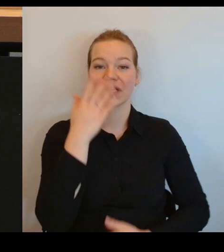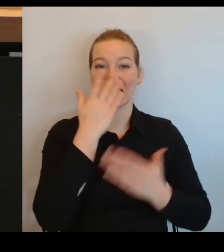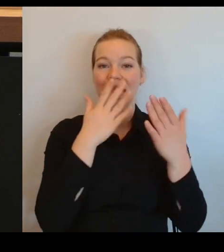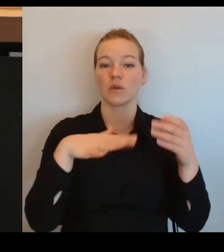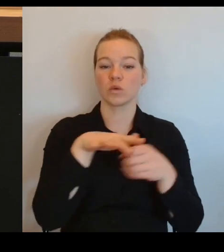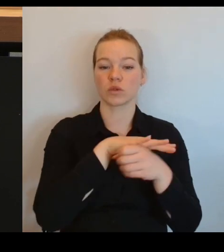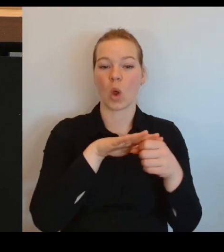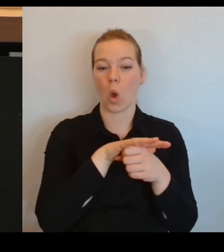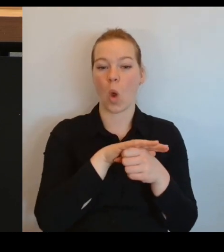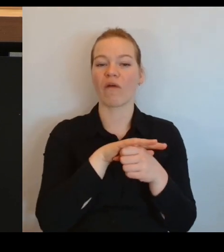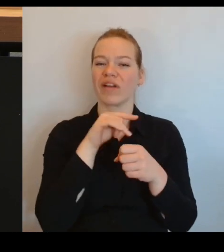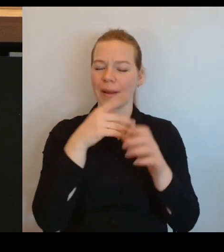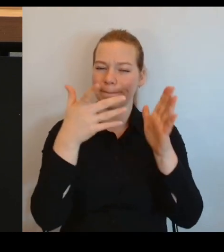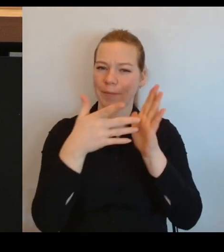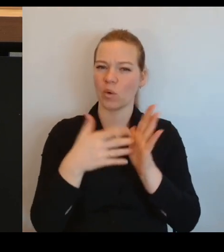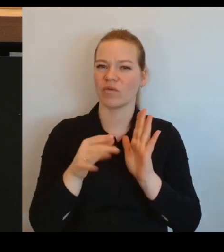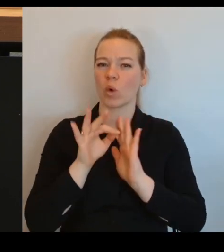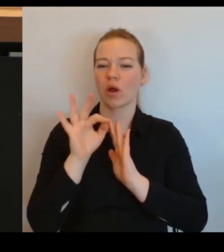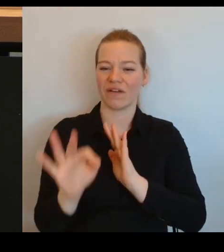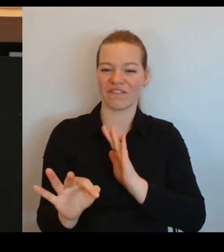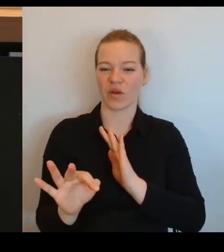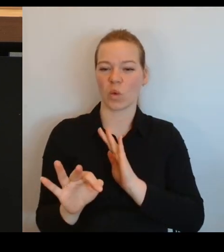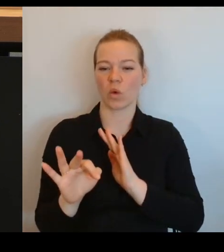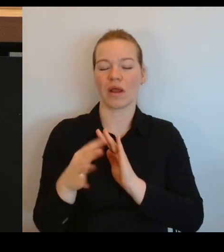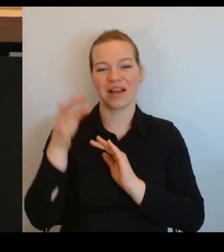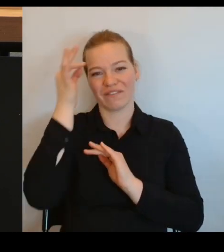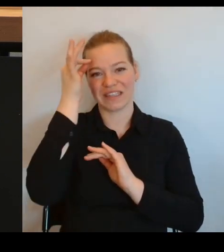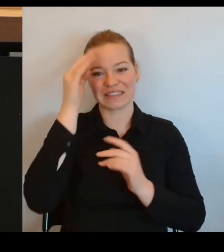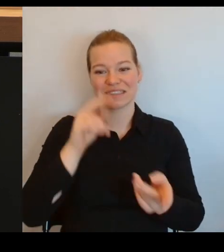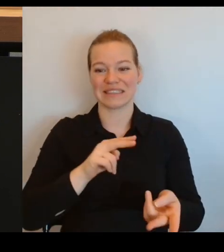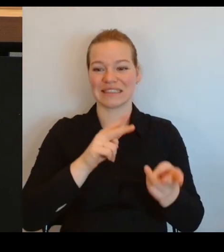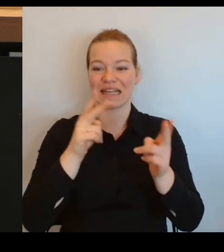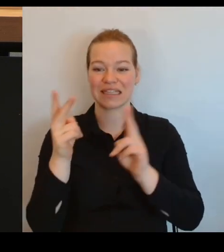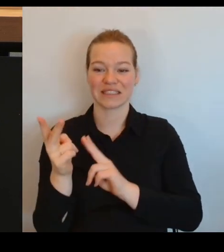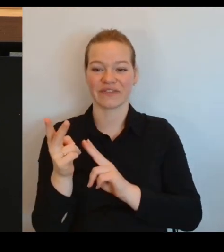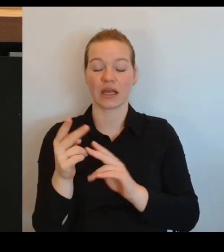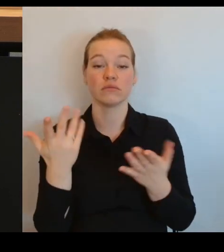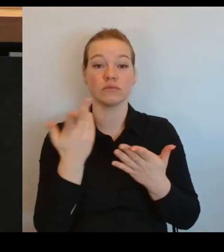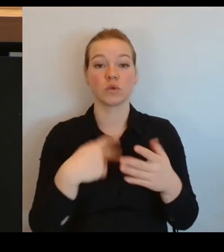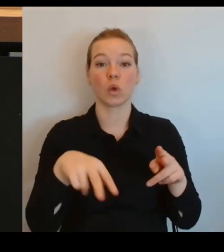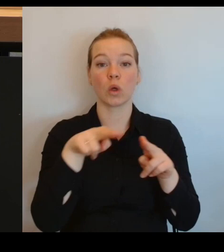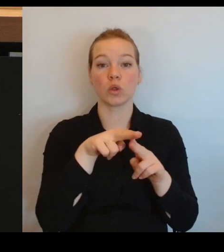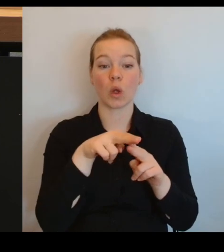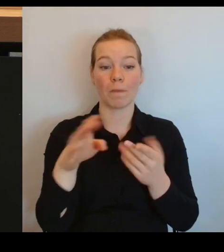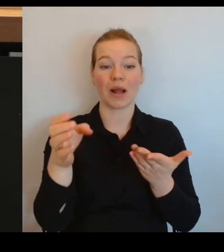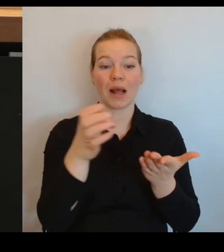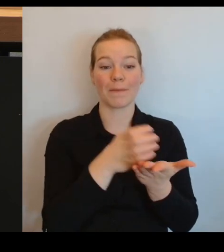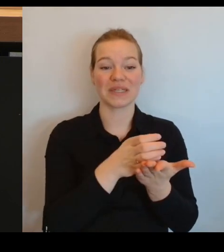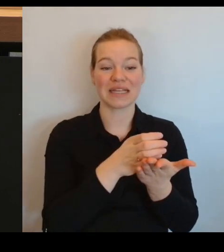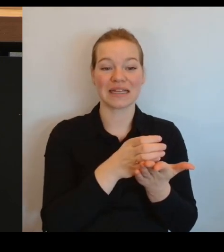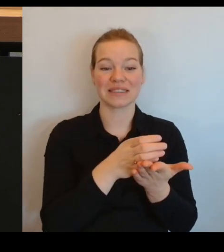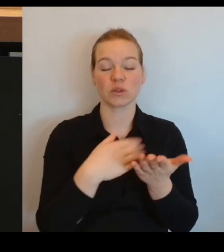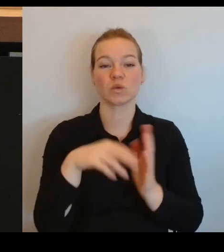oder IT gestützte Maßnahmen. Und auch wenn in der geprüften Zeit mehr als 2800 Maßnahmen des Wissensmanagements von den